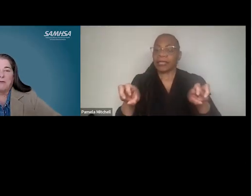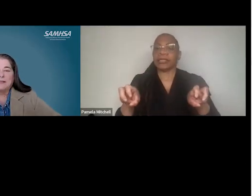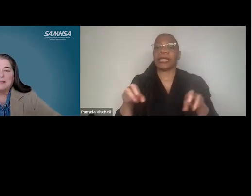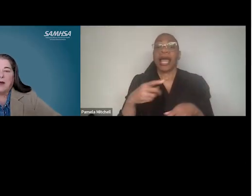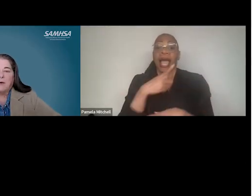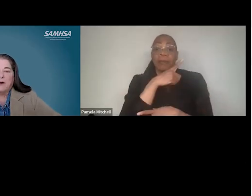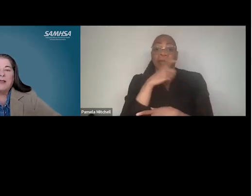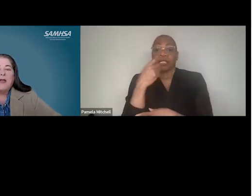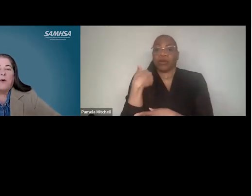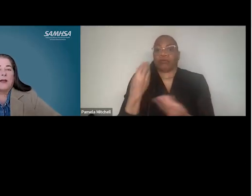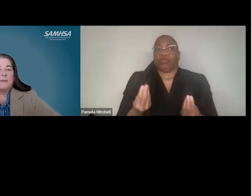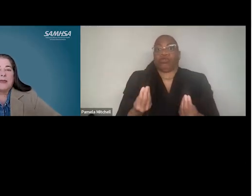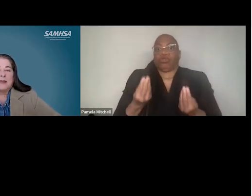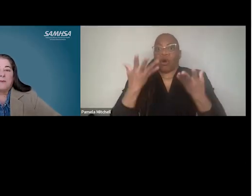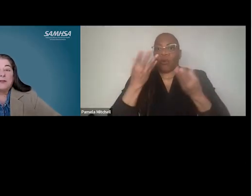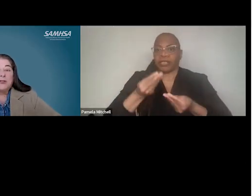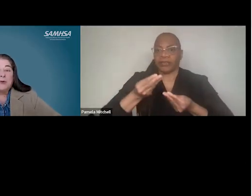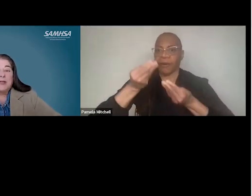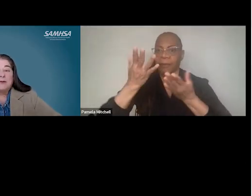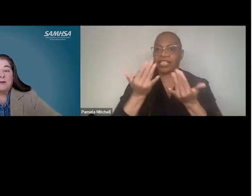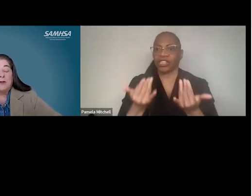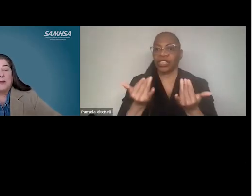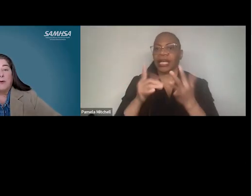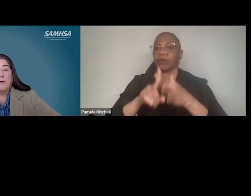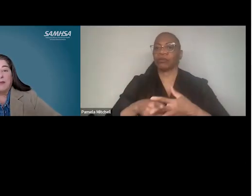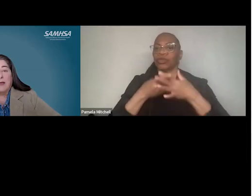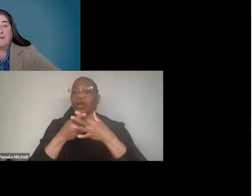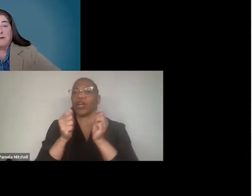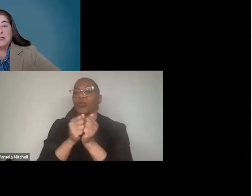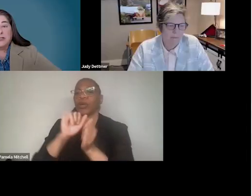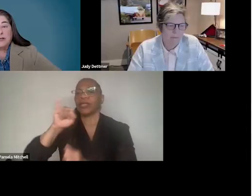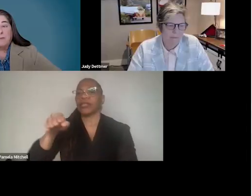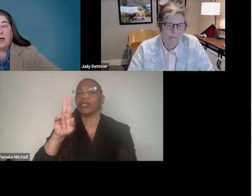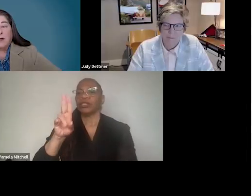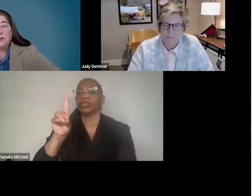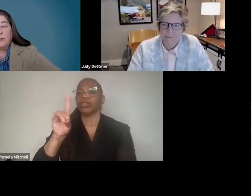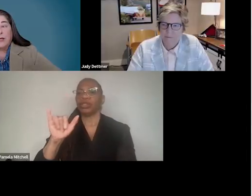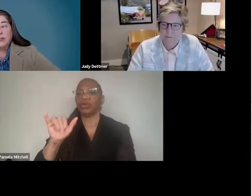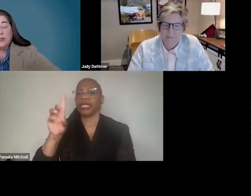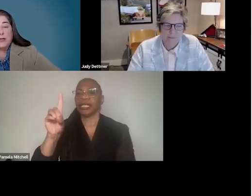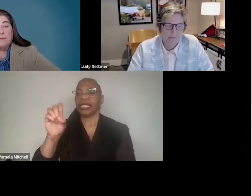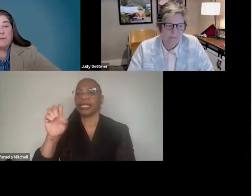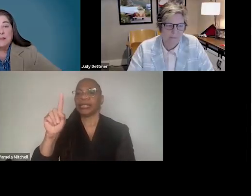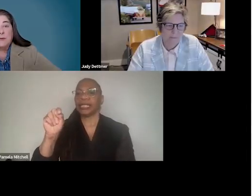para cubrir en esta hora, comenzaremos con Judy quien proporcionará la base sobre la lesión cerebral